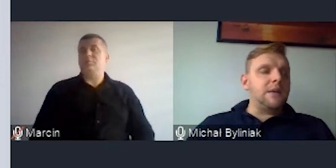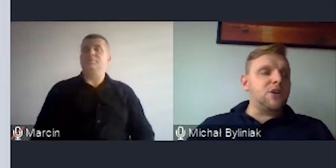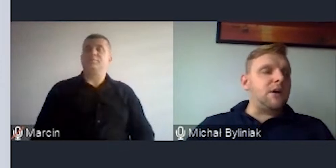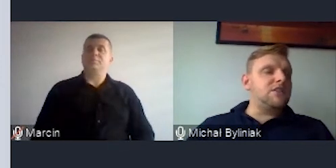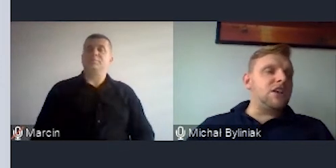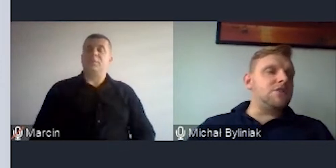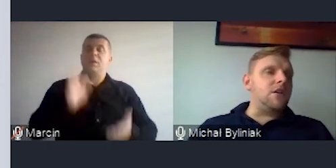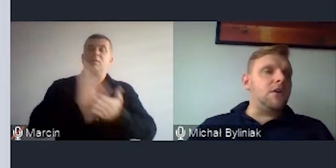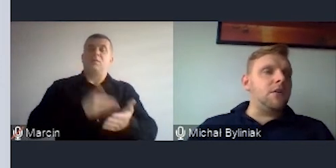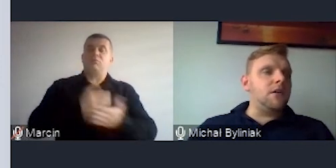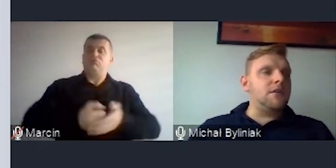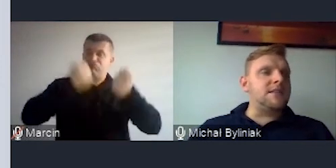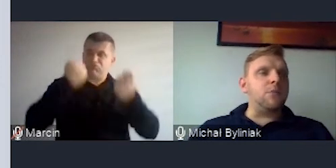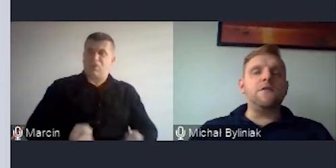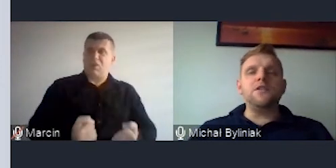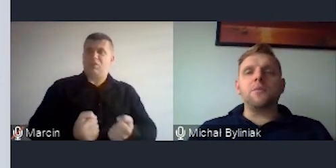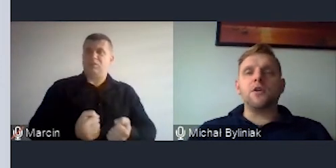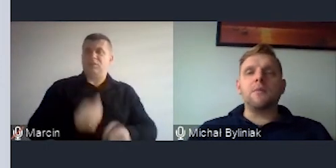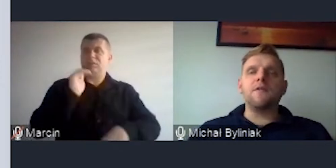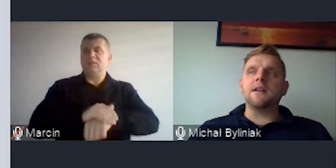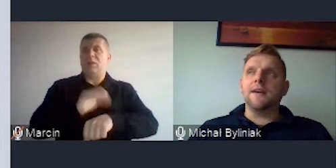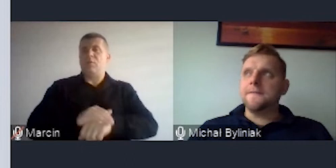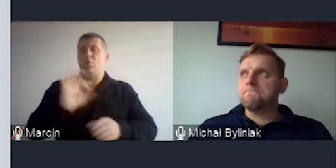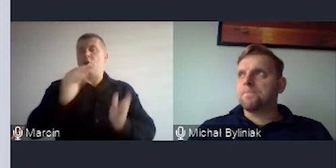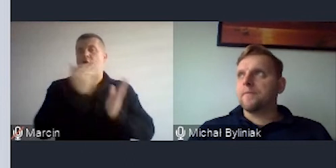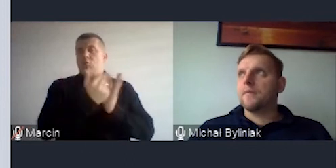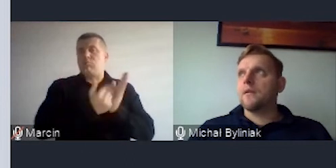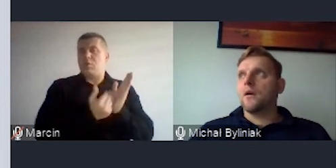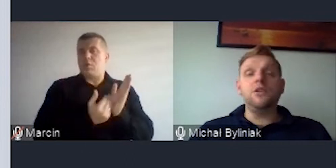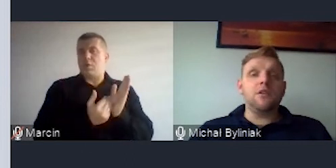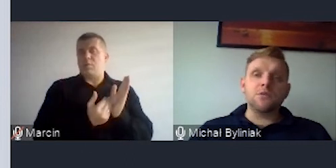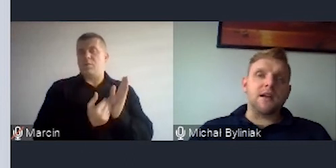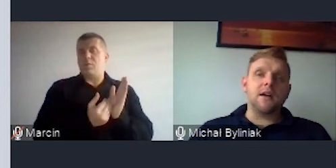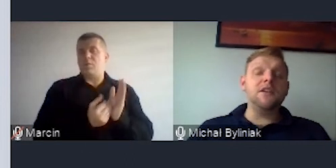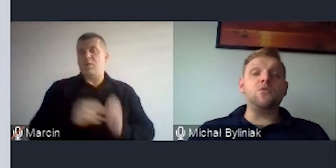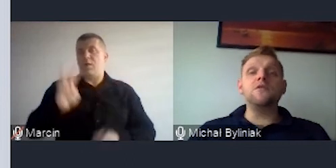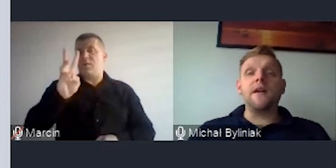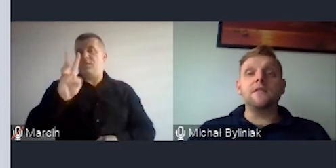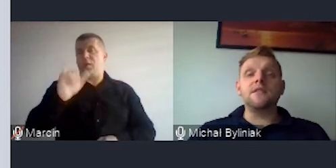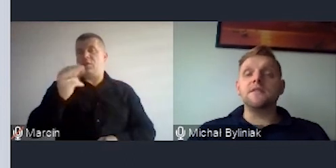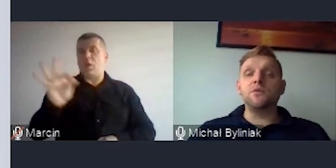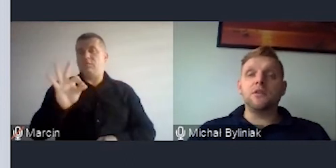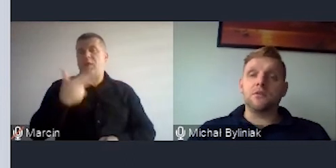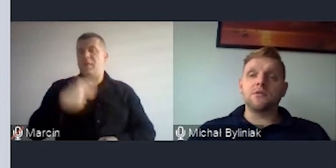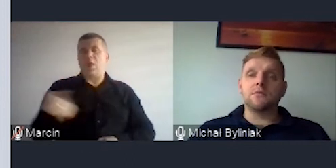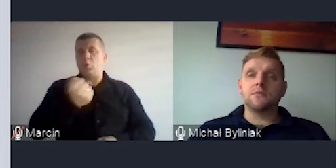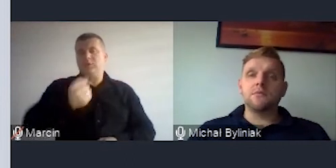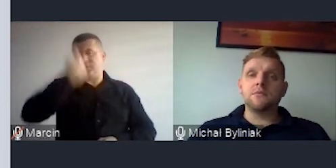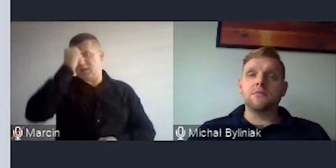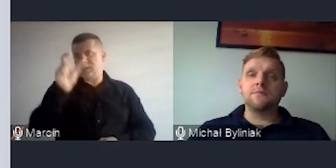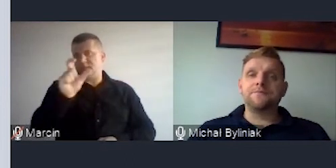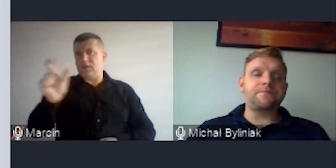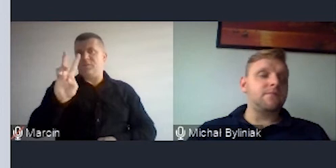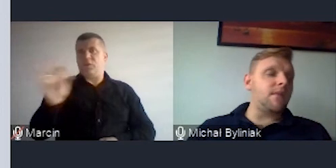Na przykład ciężko zamówić oprogramowanie Windowsa, nie używając nazwy Windows.